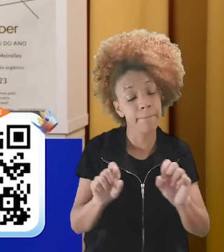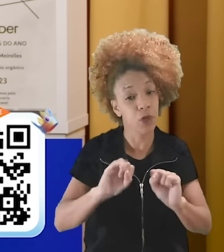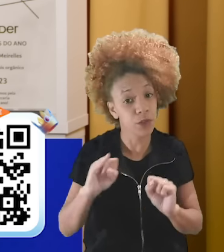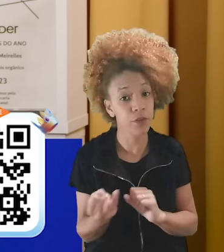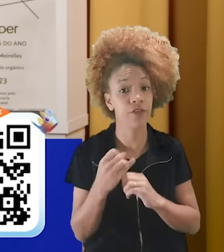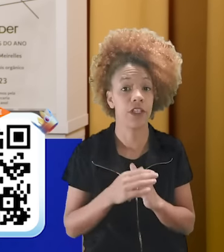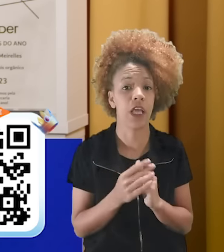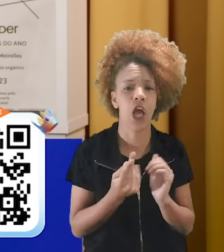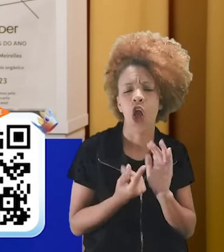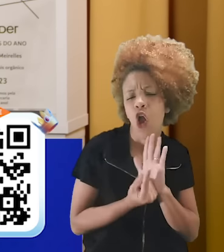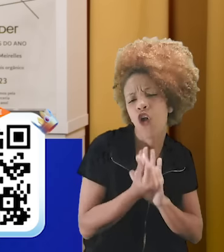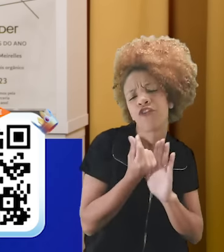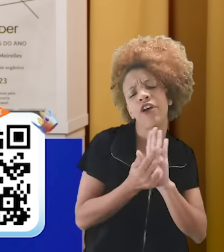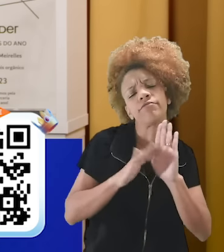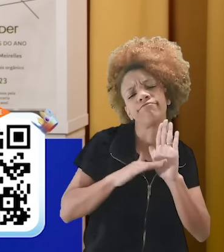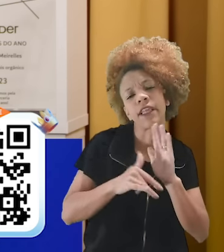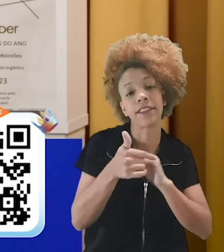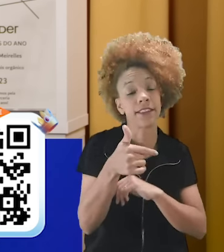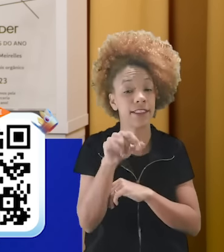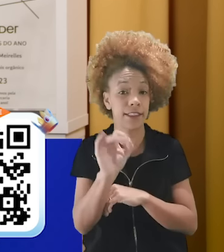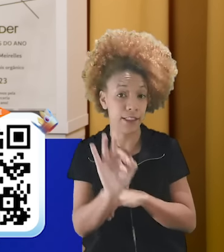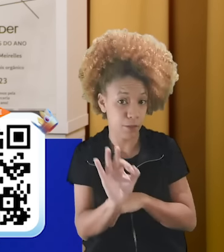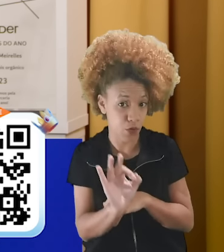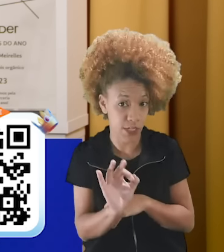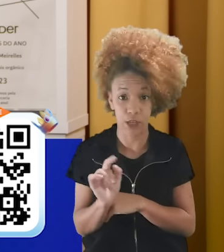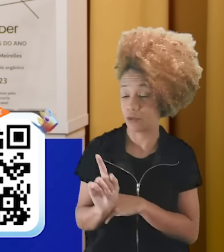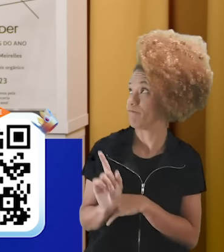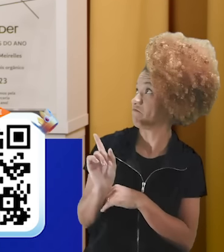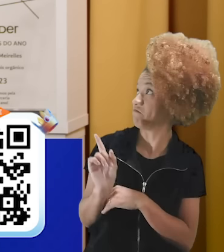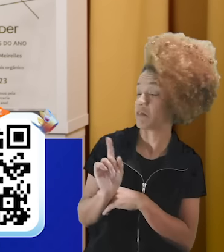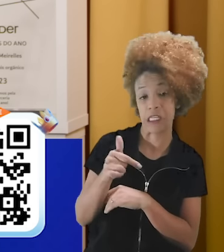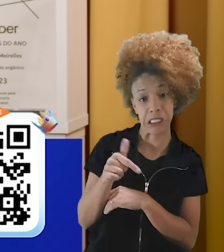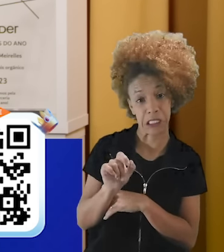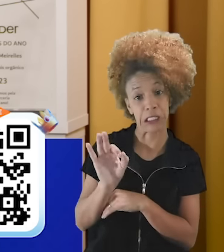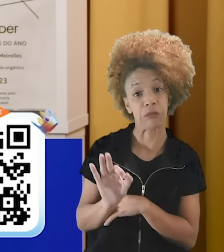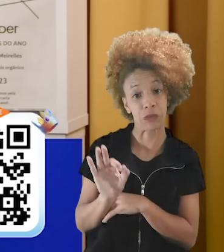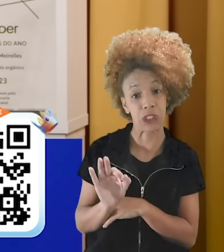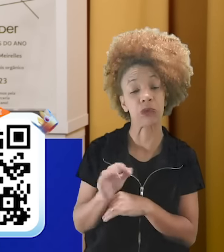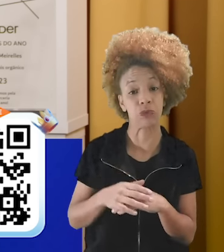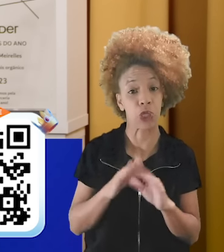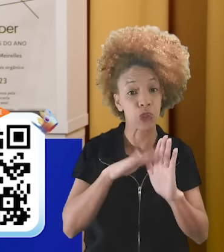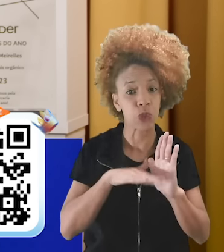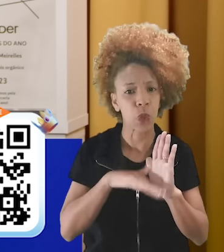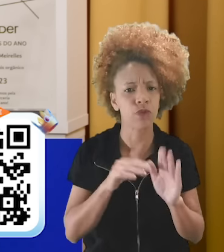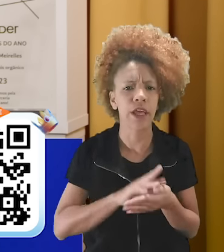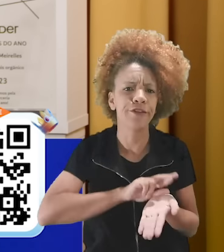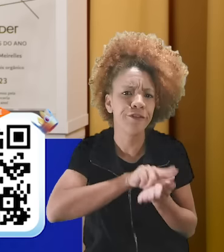podem aproveitar ofertas Imbatíveis de até 70% tá aqui ó bem escrito 70% de desconto em vários